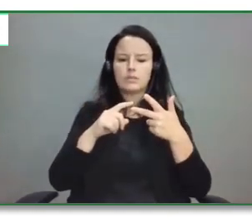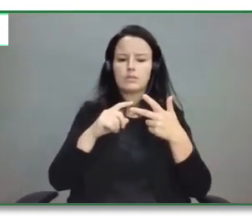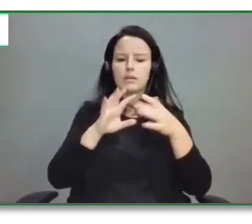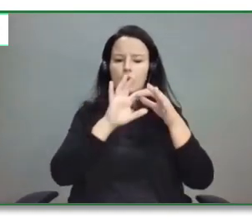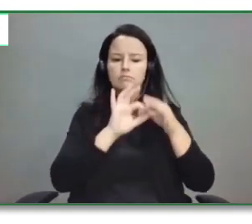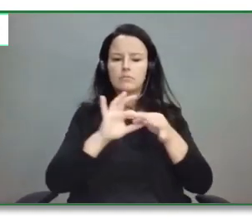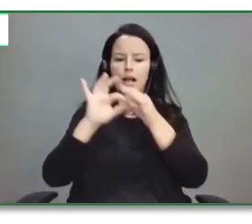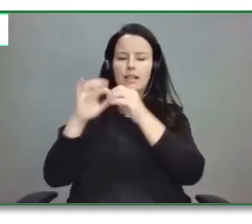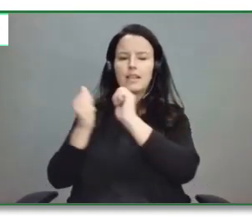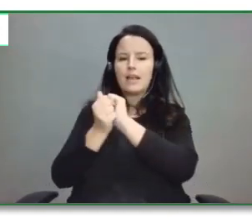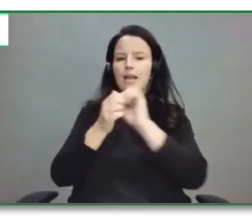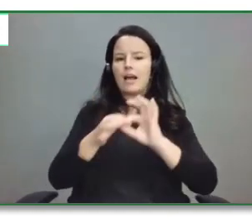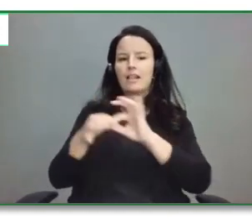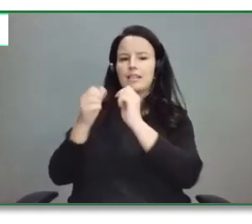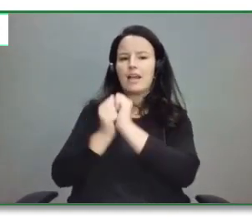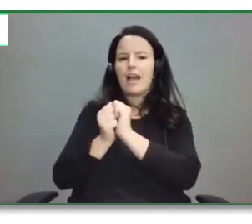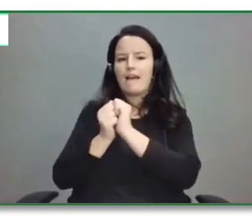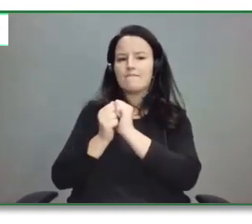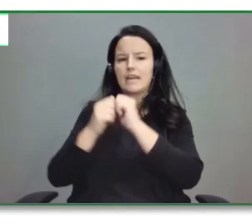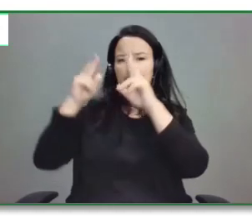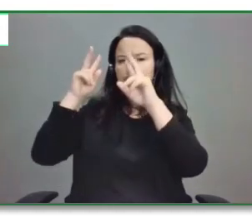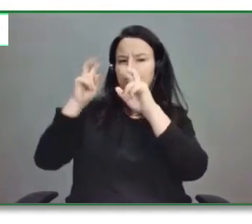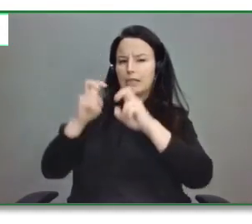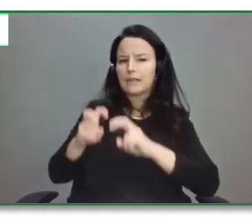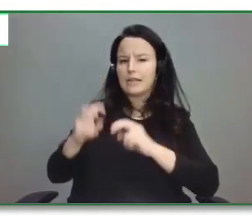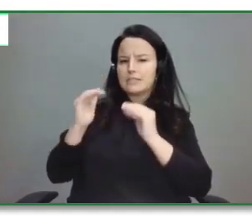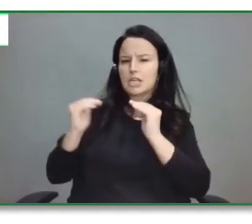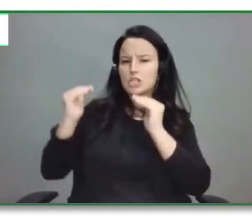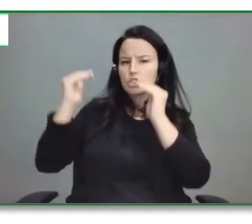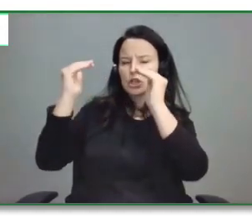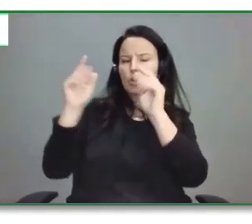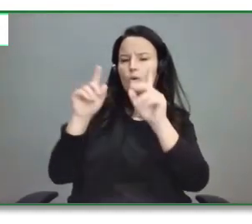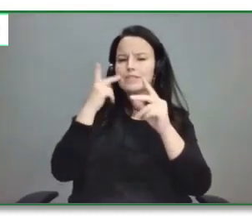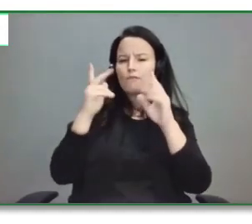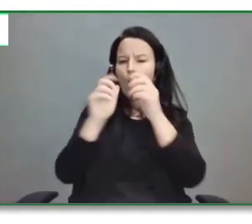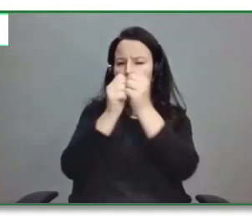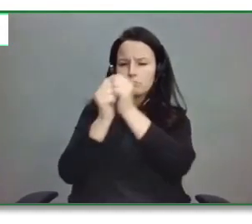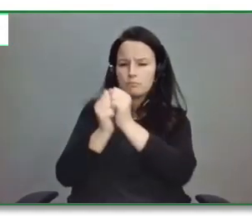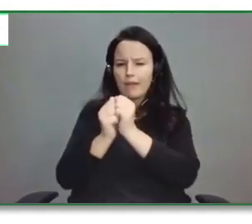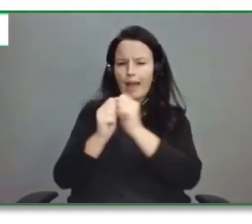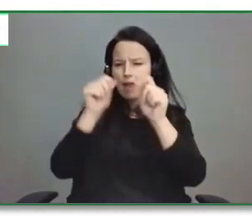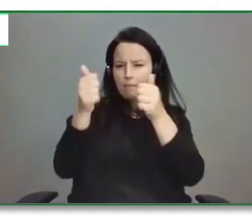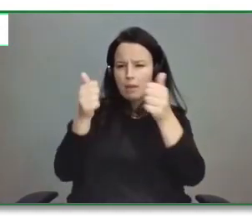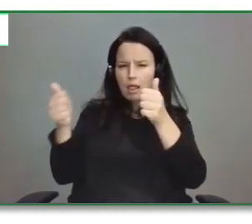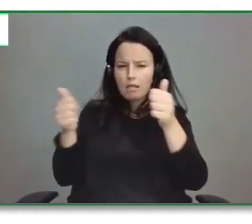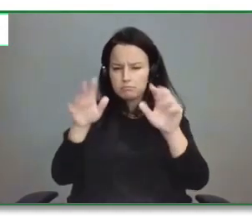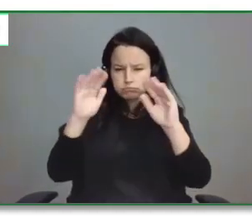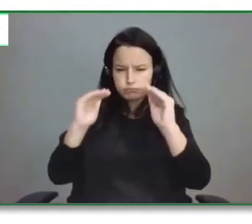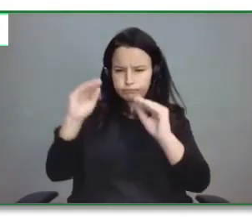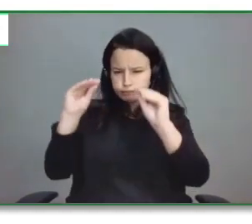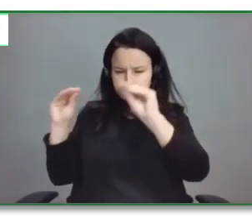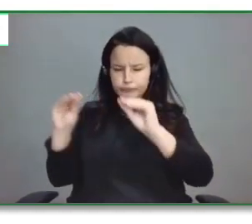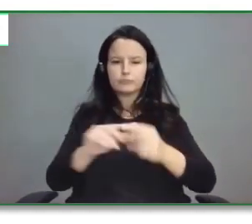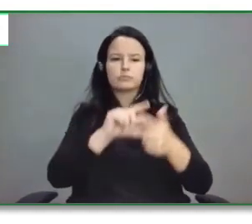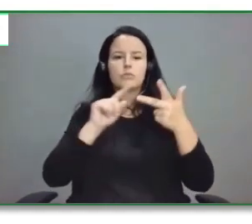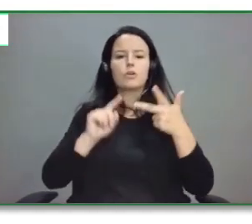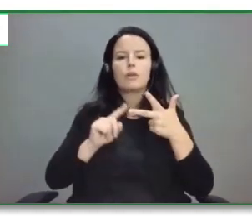analytique pour pondérer ensuite chaque variable